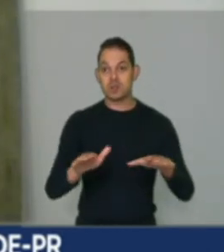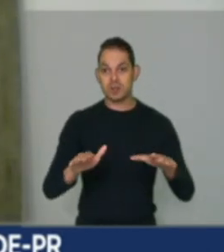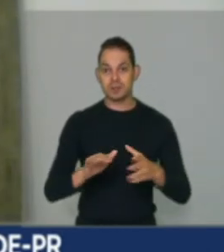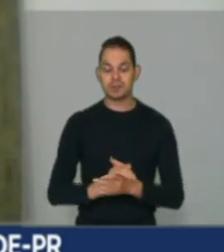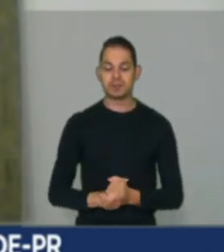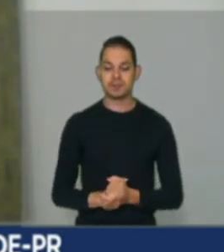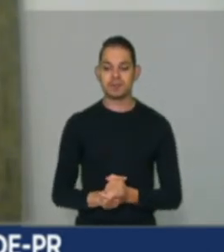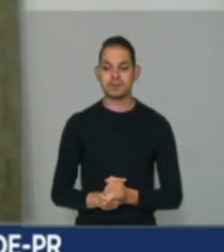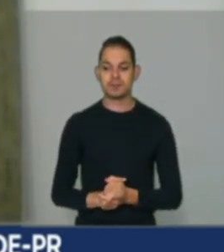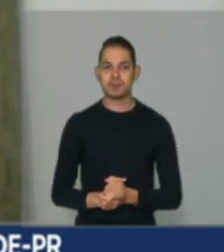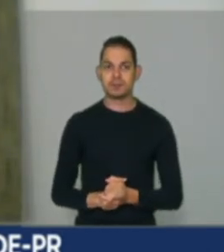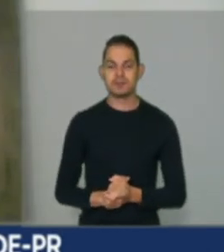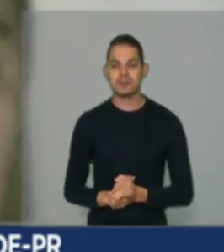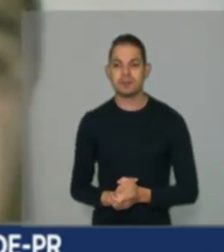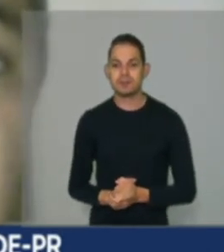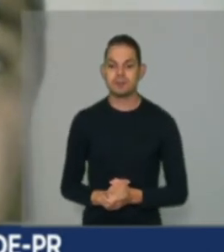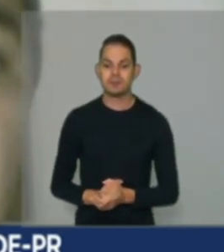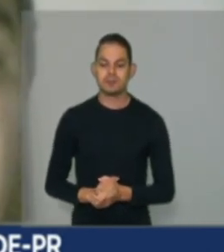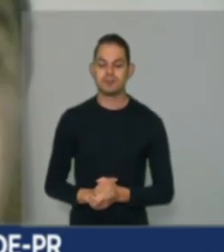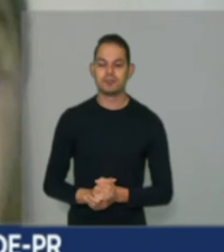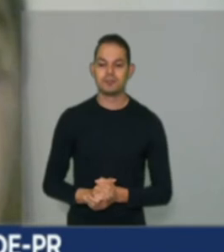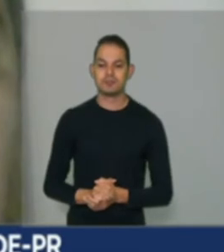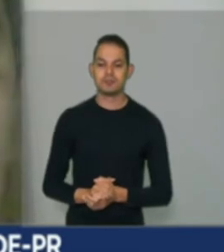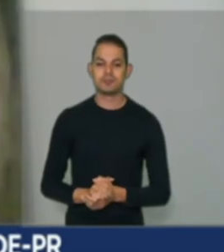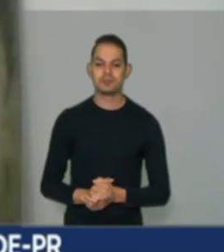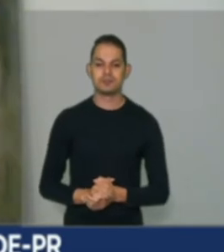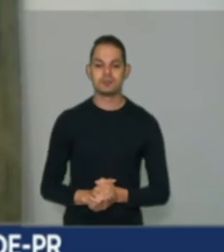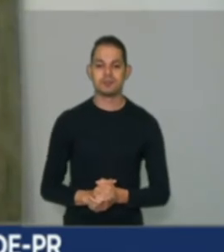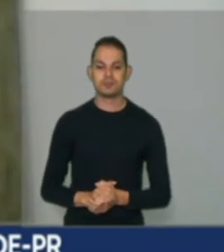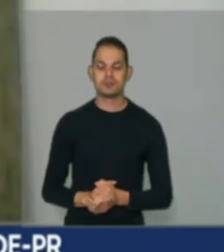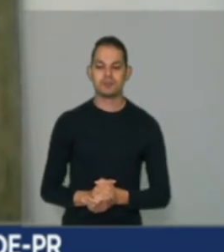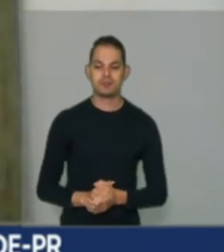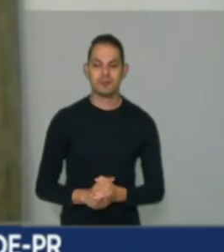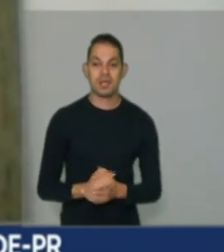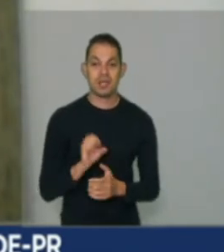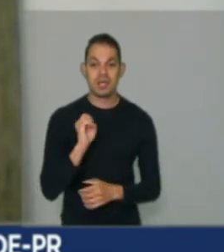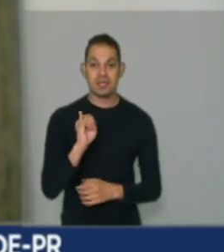NACIONAIS. ENTÃO... EM CASO DE SUSPEITA DE FRAUDE ELEITORAL, O VOTO IMPRESSO,